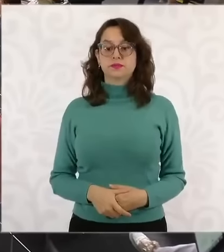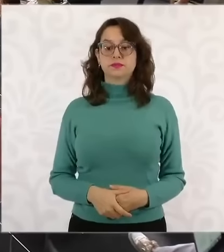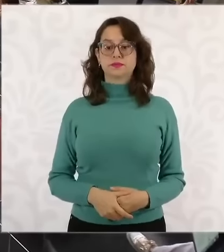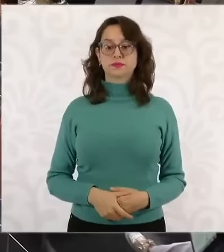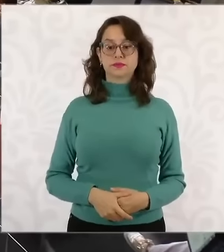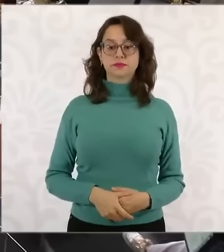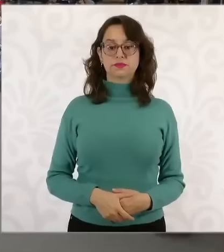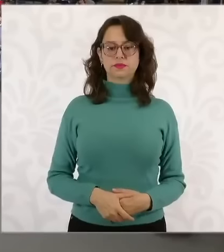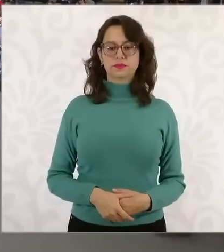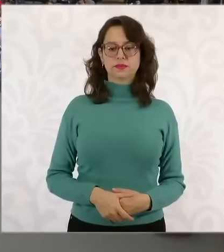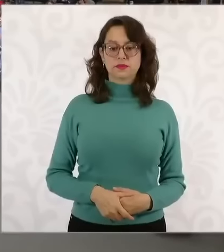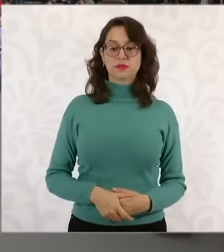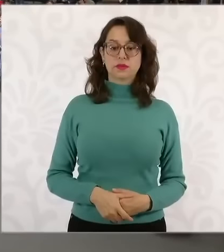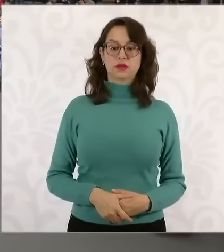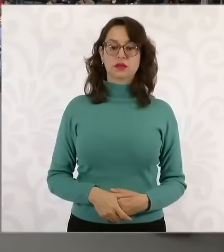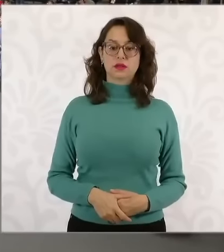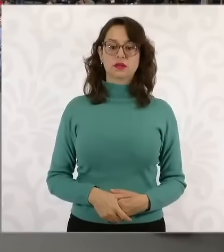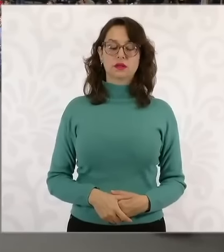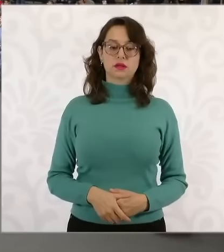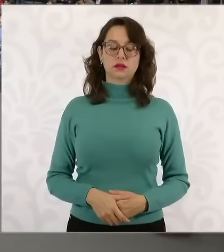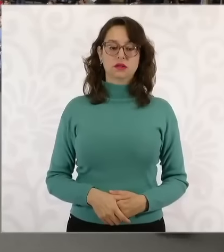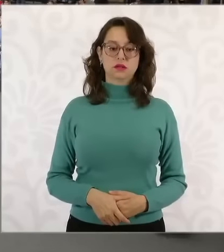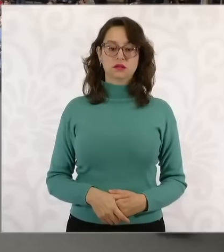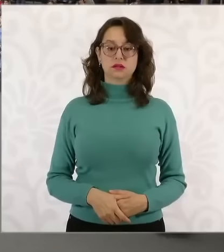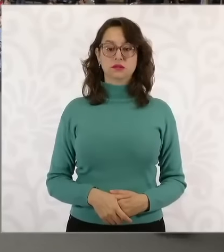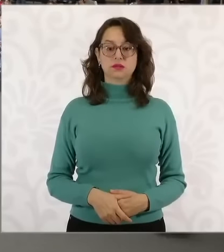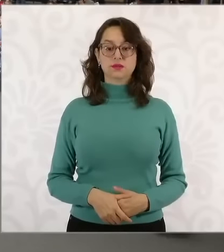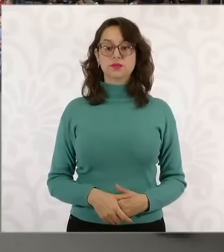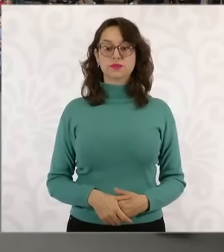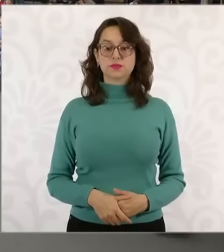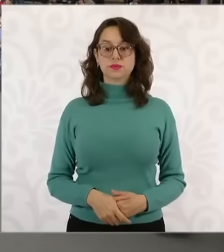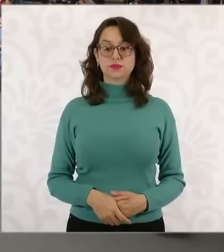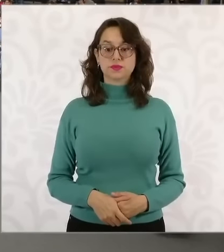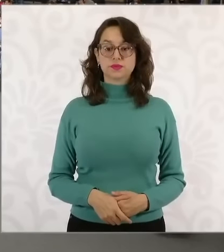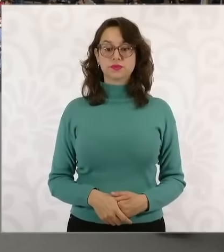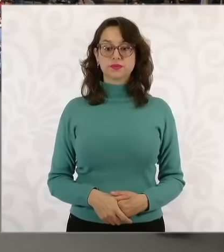A ver si por ahí tienen. Sí,